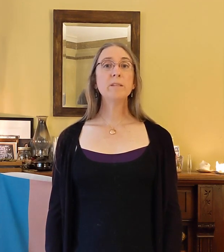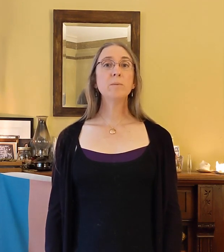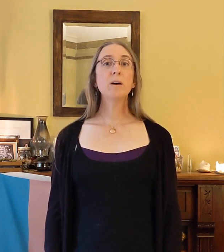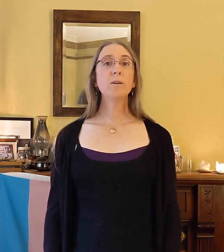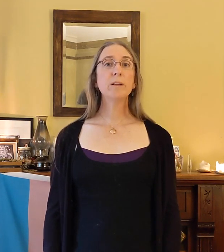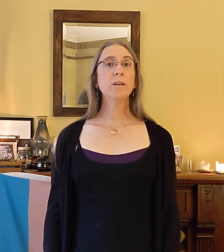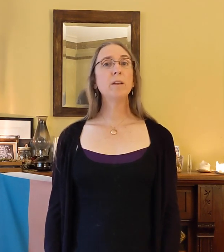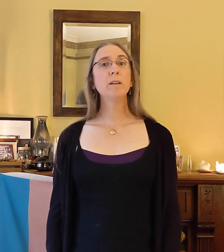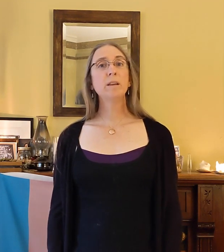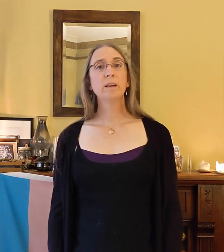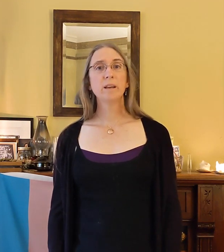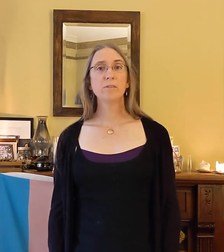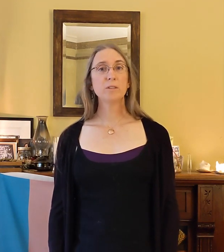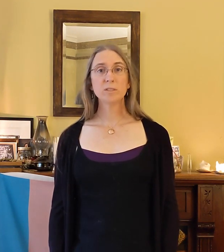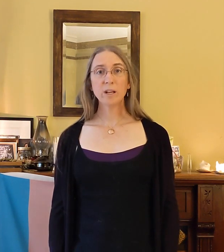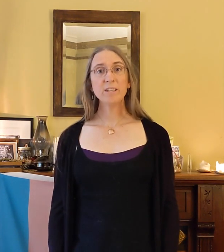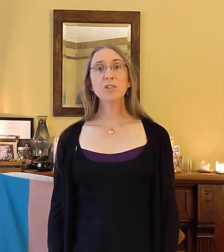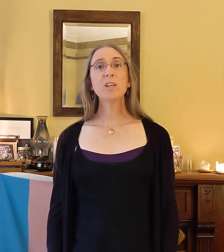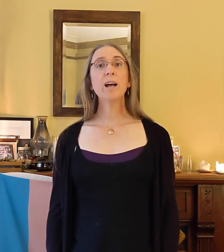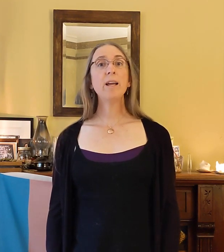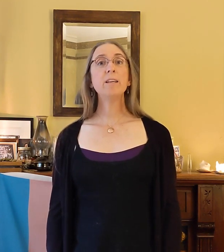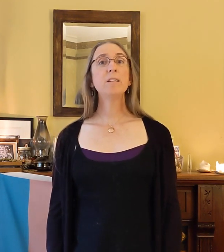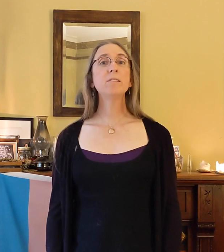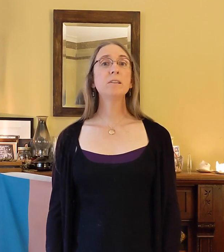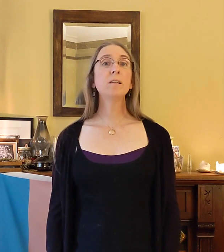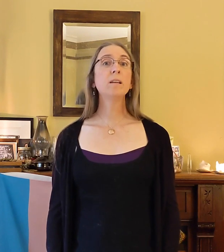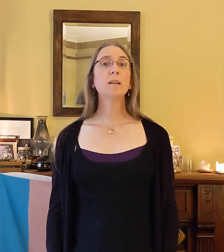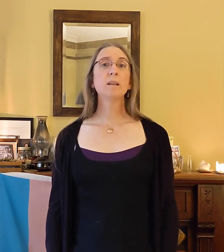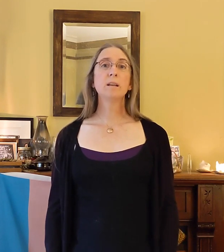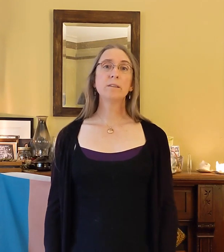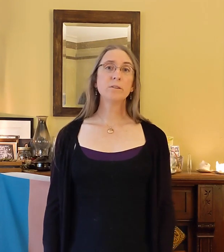Cuando esto termine y el sol esté brillando